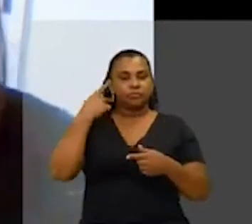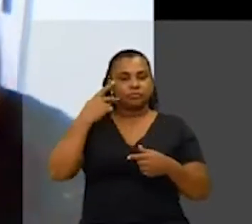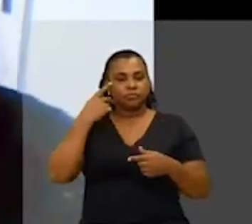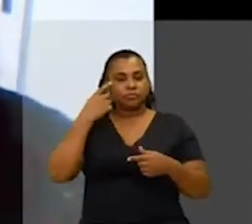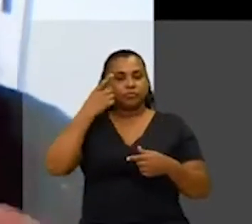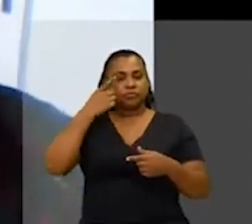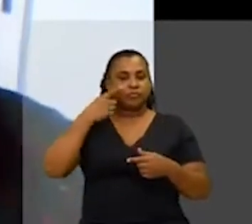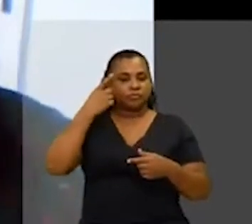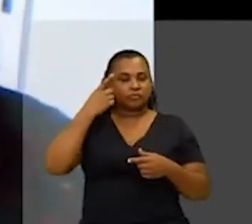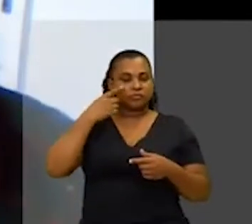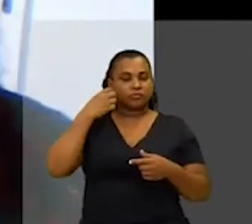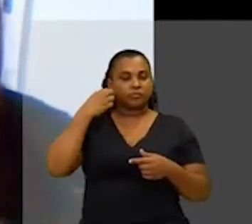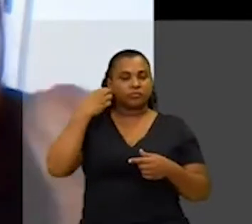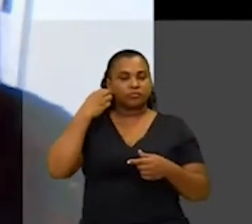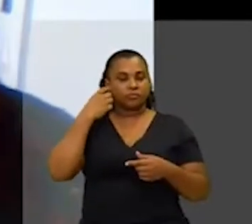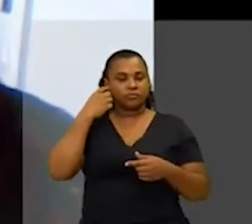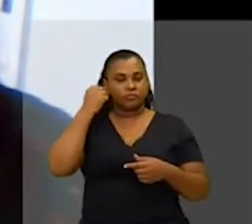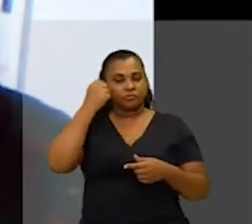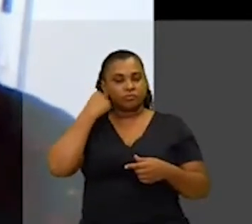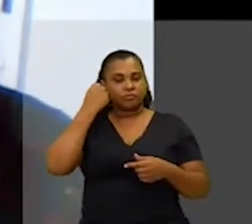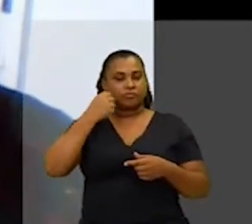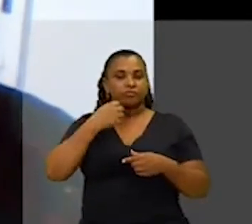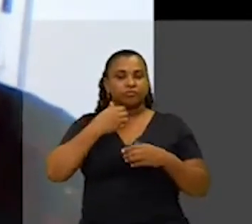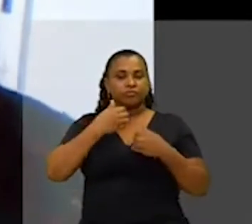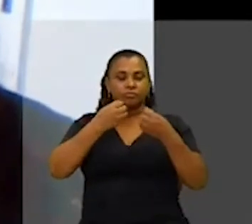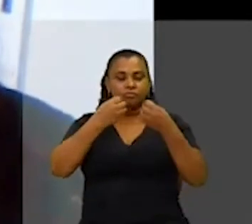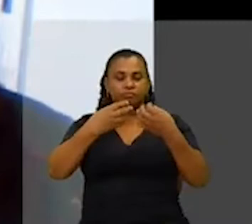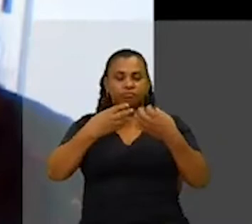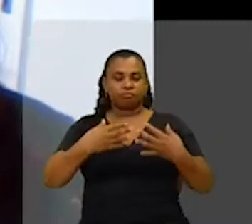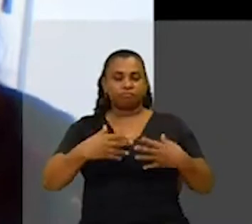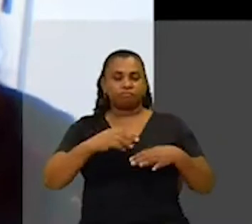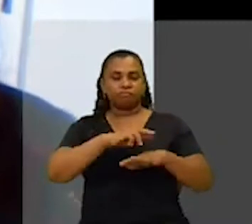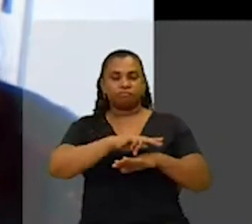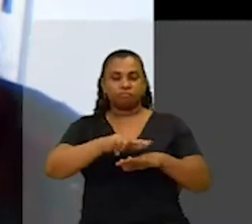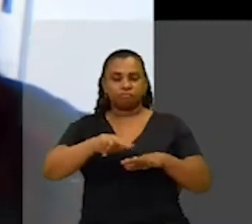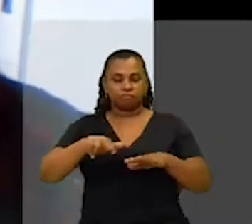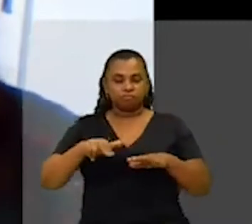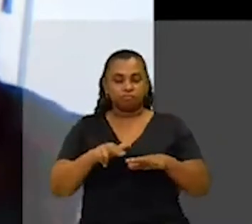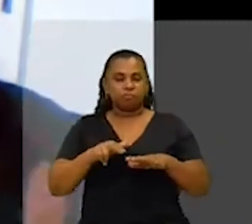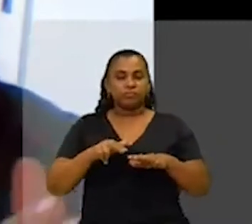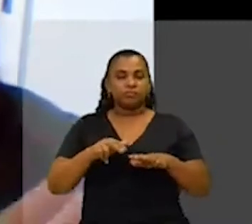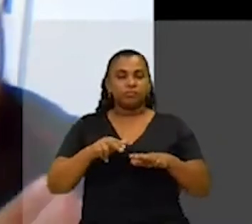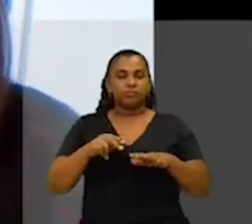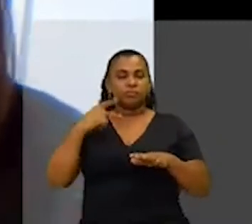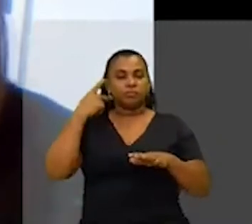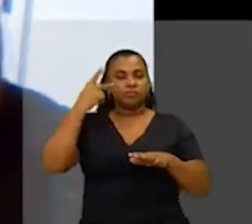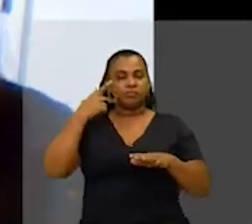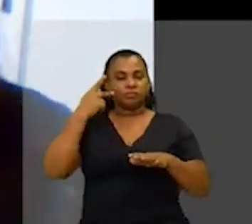da composição de candidatura e de campanhas políticas inovadores e que embora a literatura